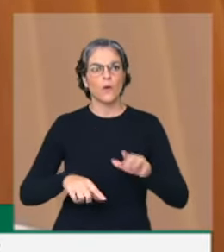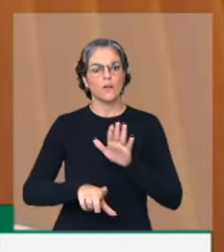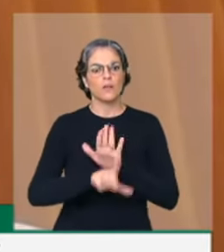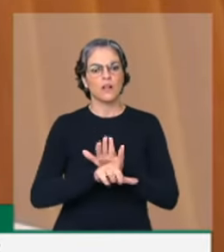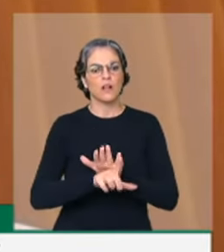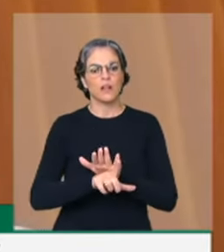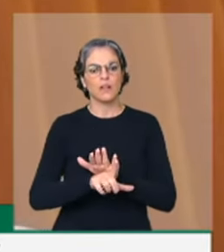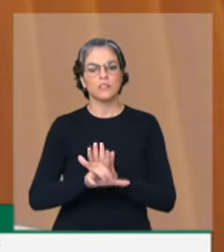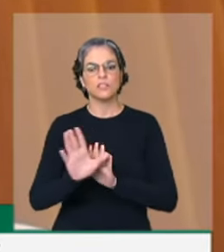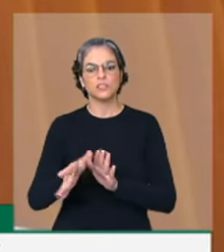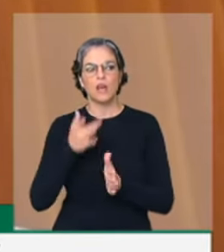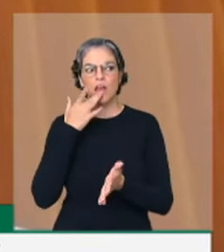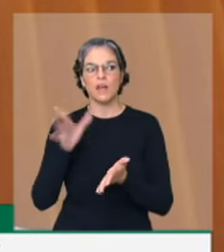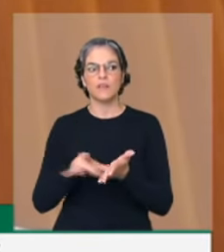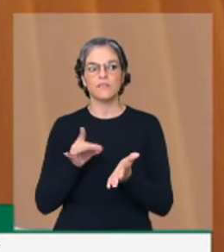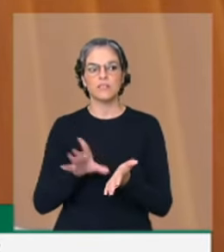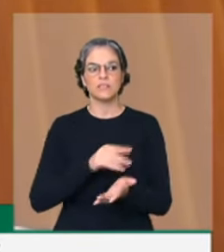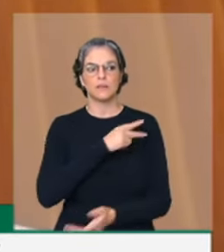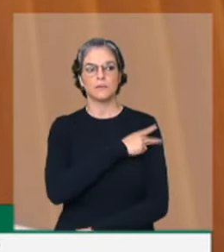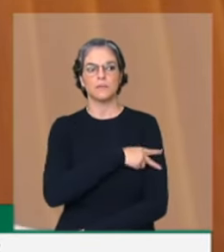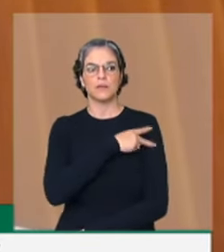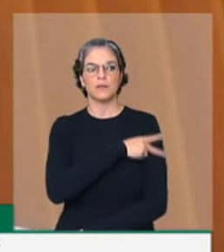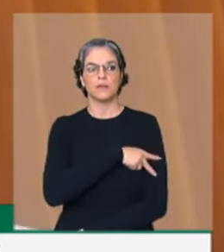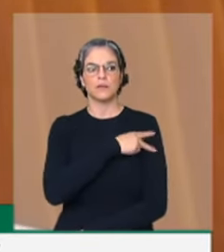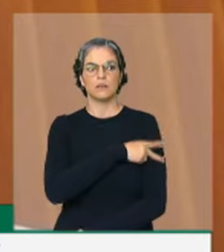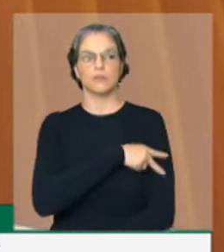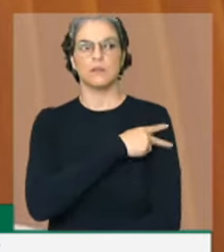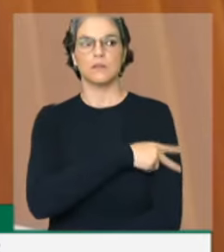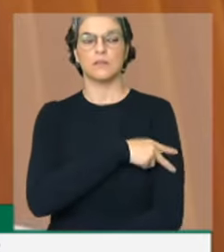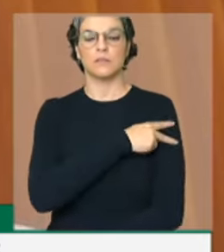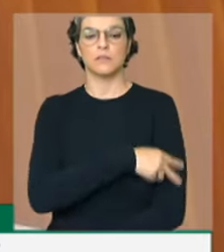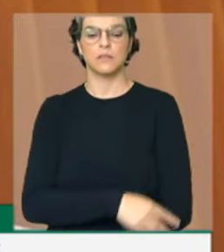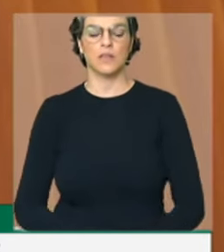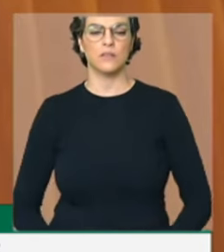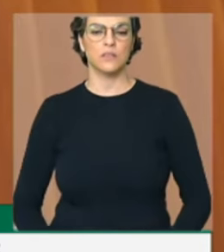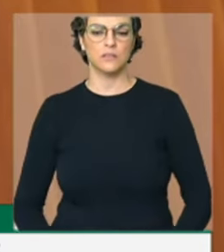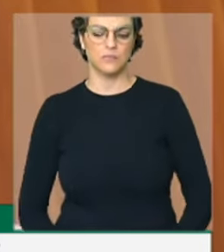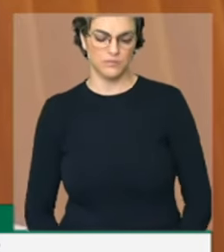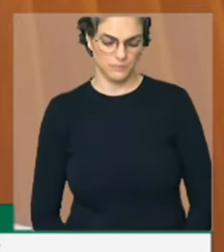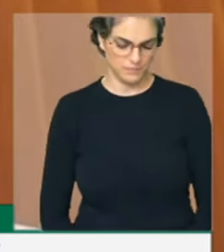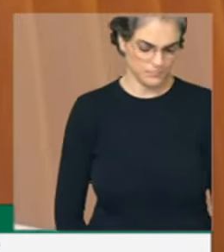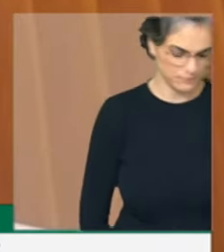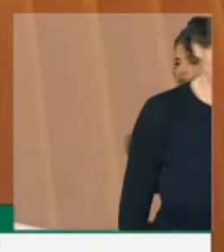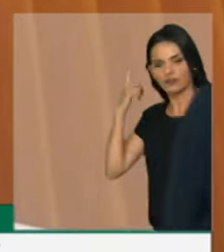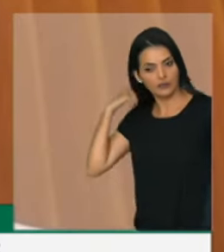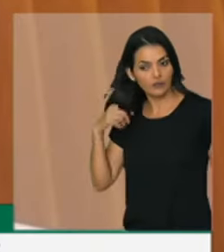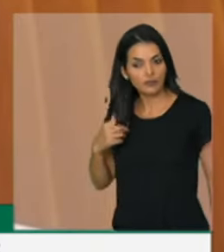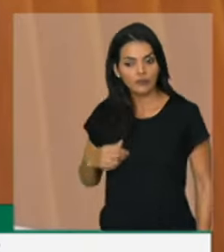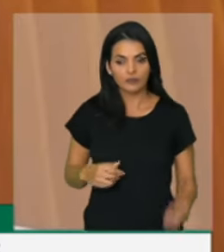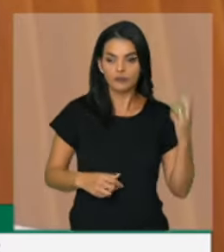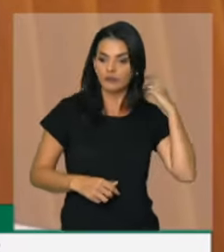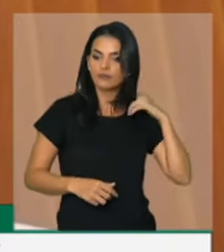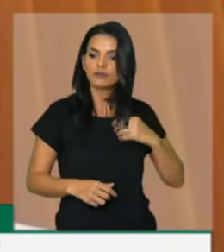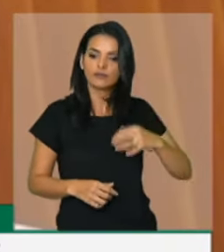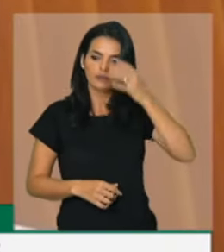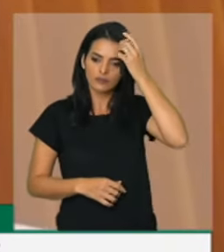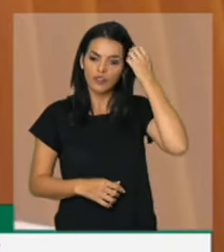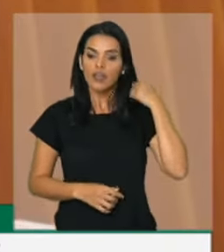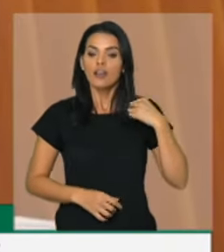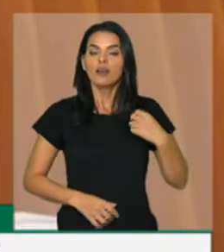ROBSON LESSA... QUE SÃO DONOS DA AVIAÇÃO.... DE UMA... DE UMA DETERMINADA AVIAÇÃO...